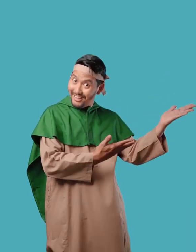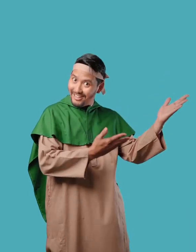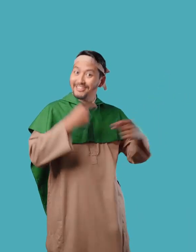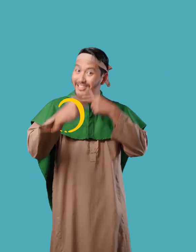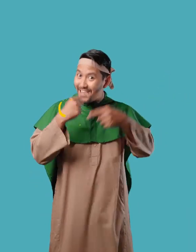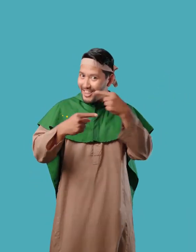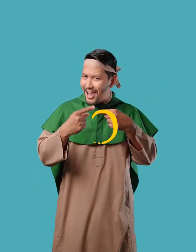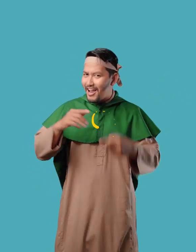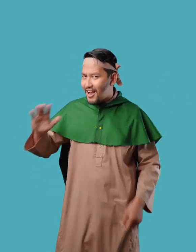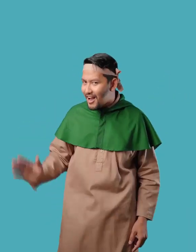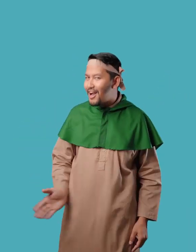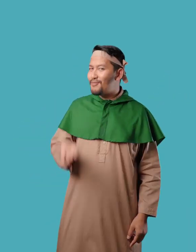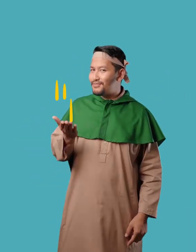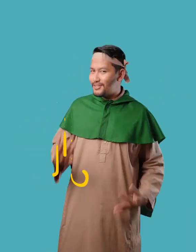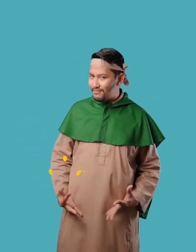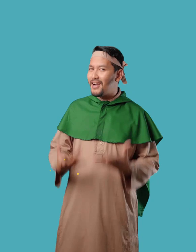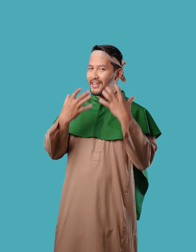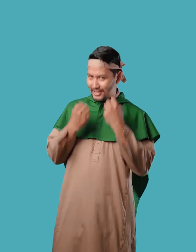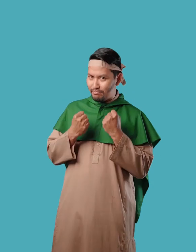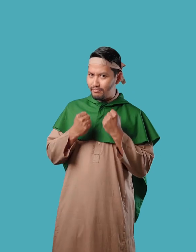Begitulah cerita tentang Nabi Ibrahim